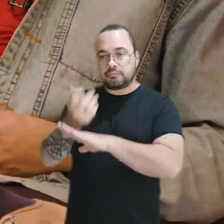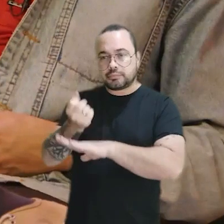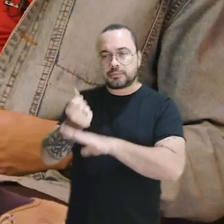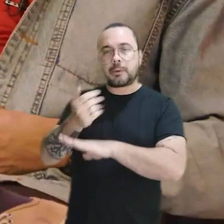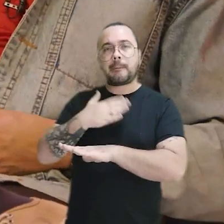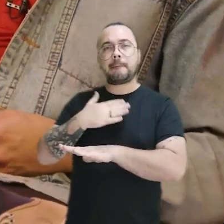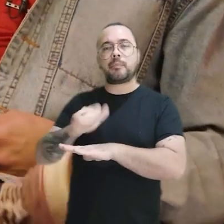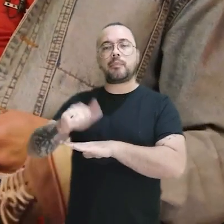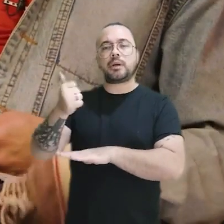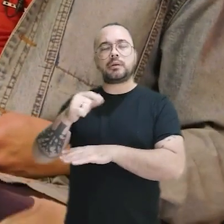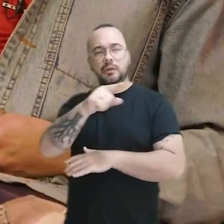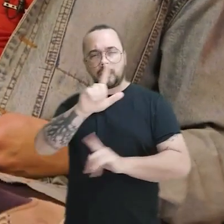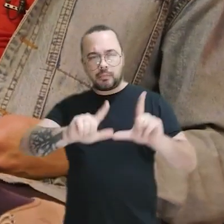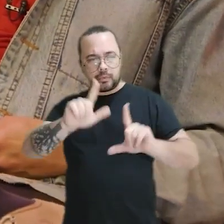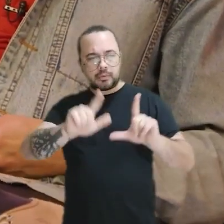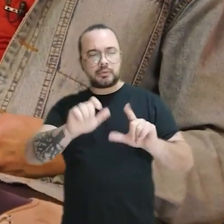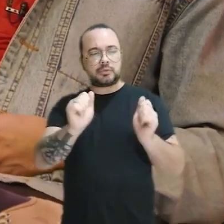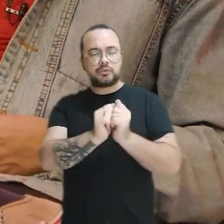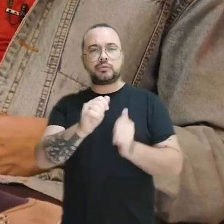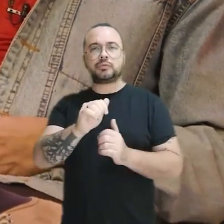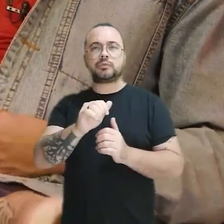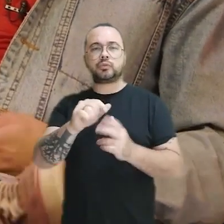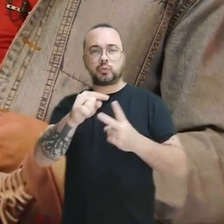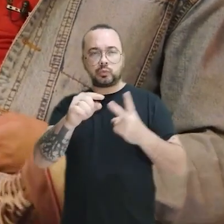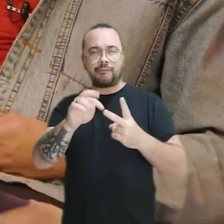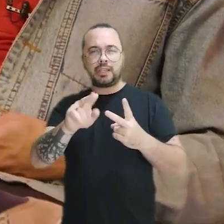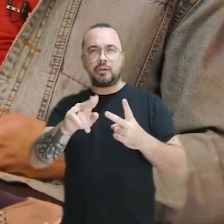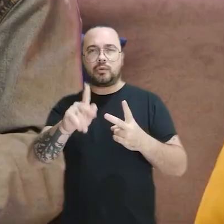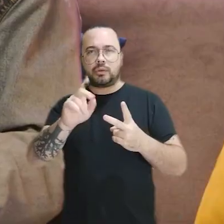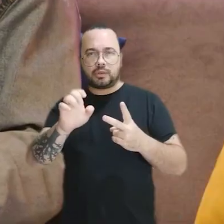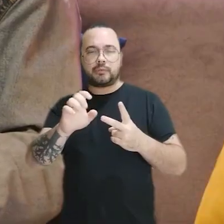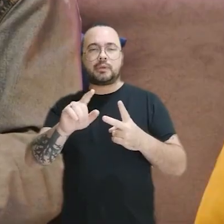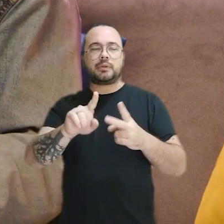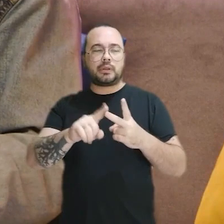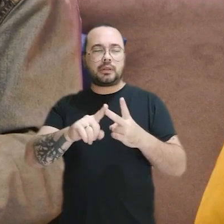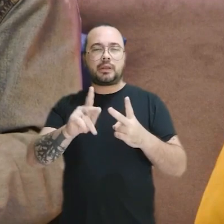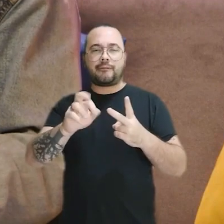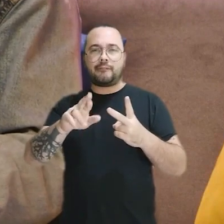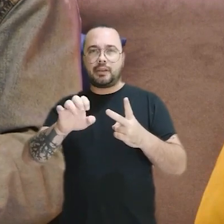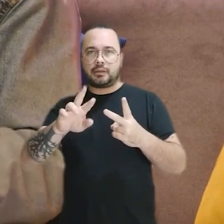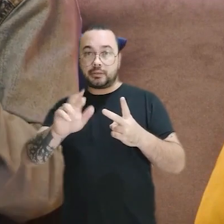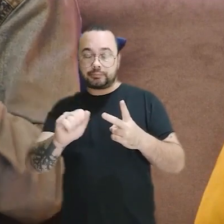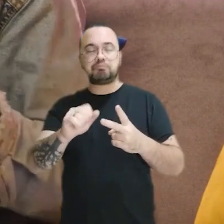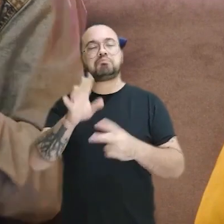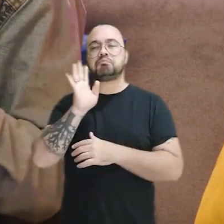A MTV era aquele programa você tinha com o Fiuk. Com o Fiuk e a Kéfera. - Que legal. Aí, quando eu saí de lá da MTV, eu gravei o meu especial